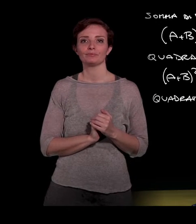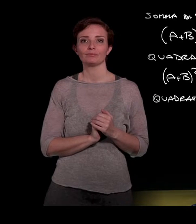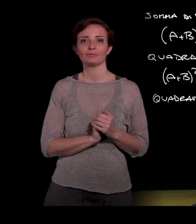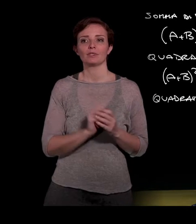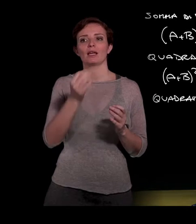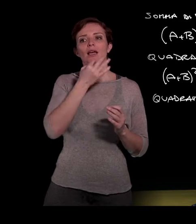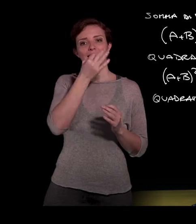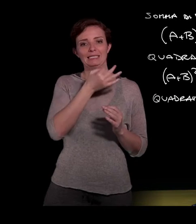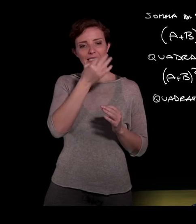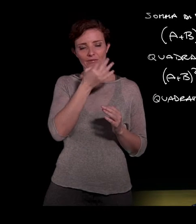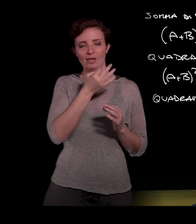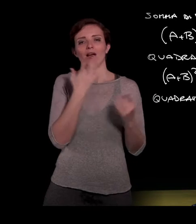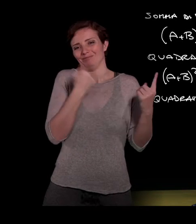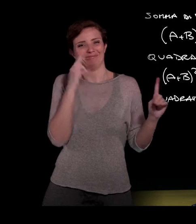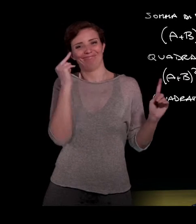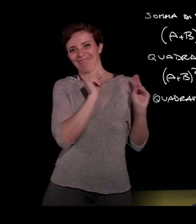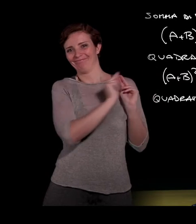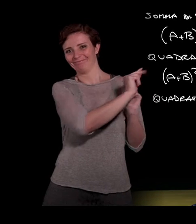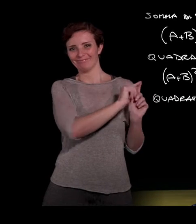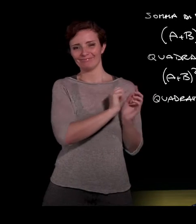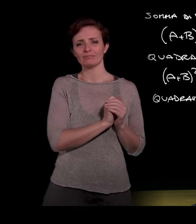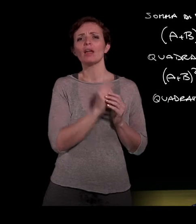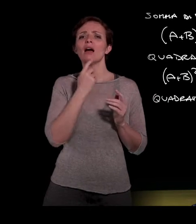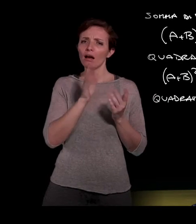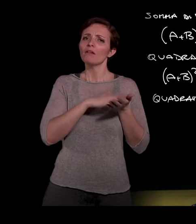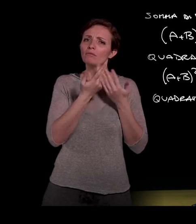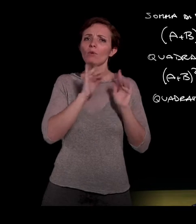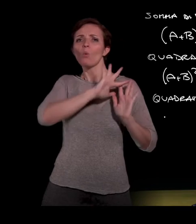un altro prodotto notevole.